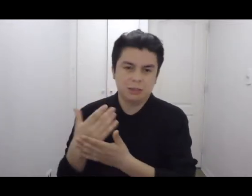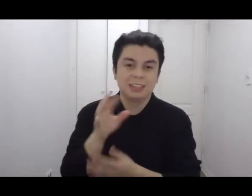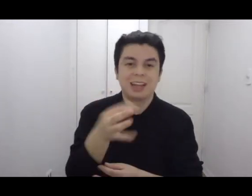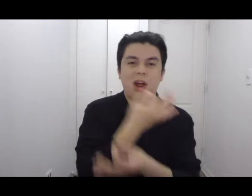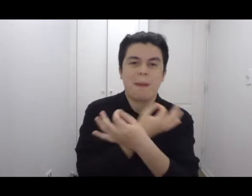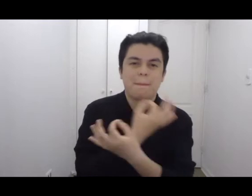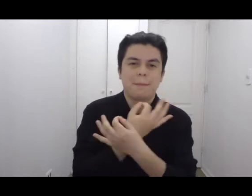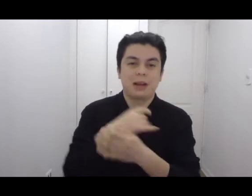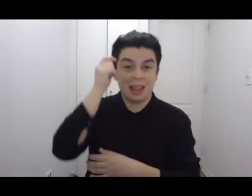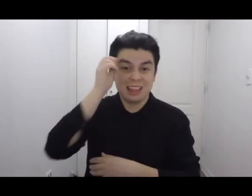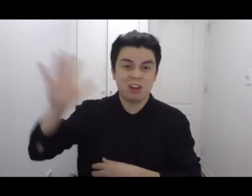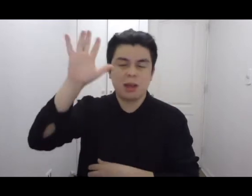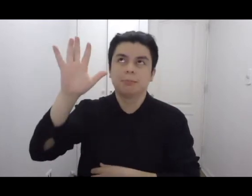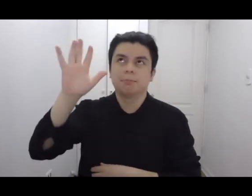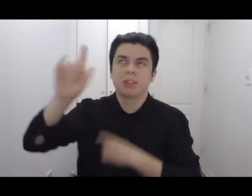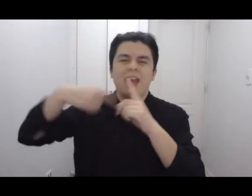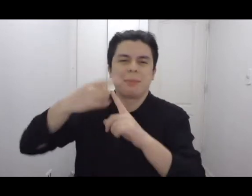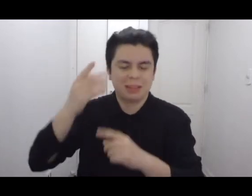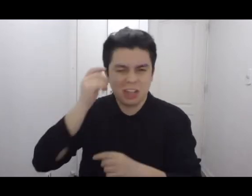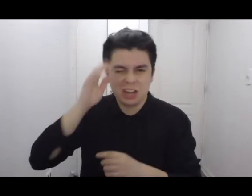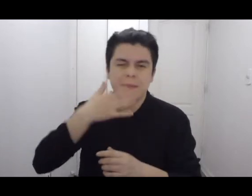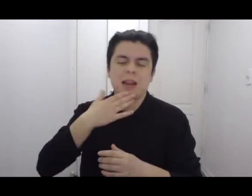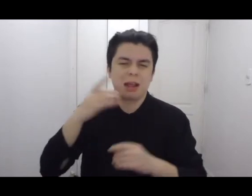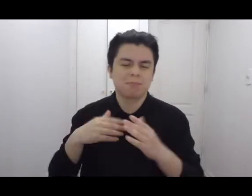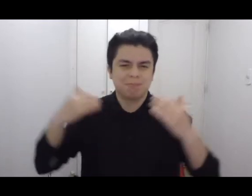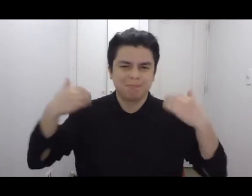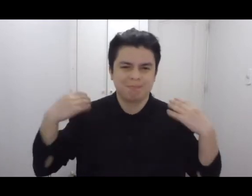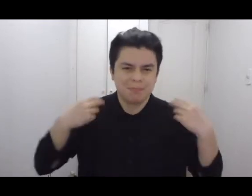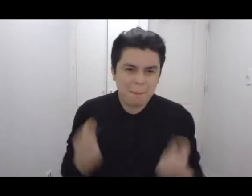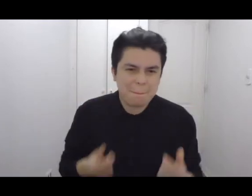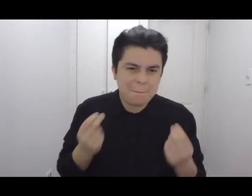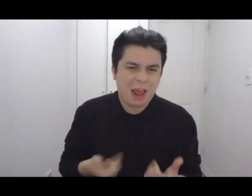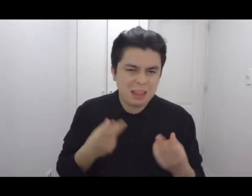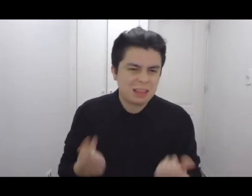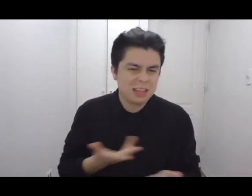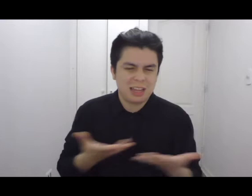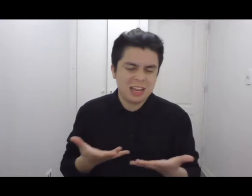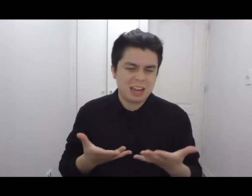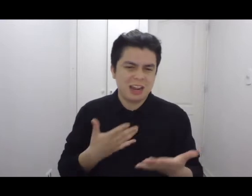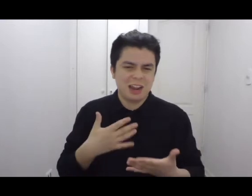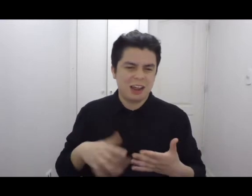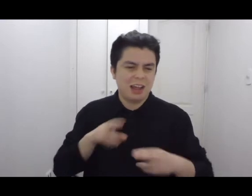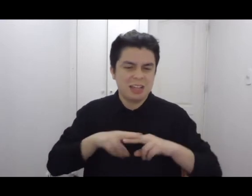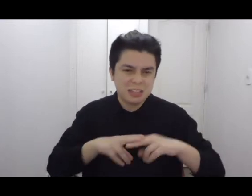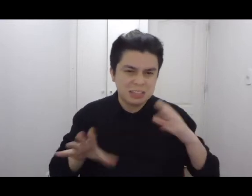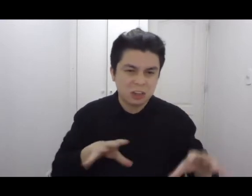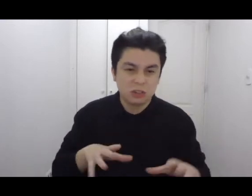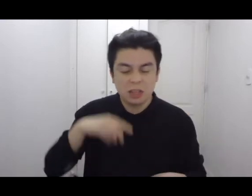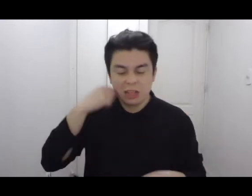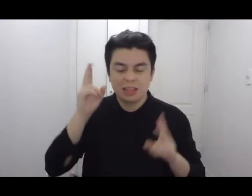al tiro, las características y los pilares fundamentales de esta nutrición y vida saludable